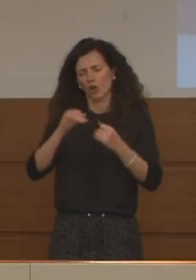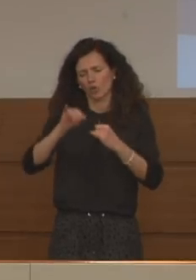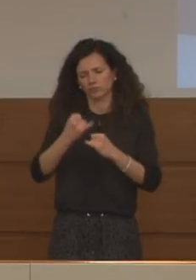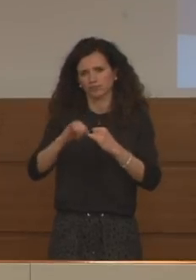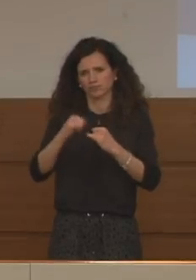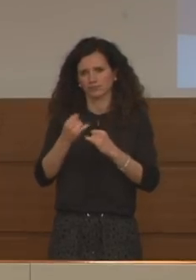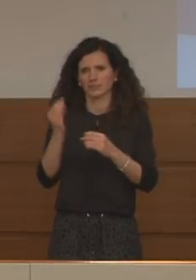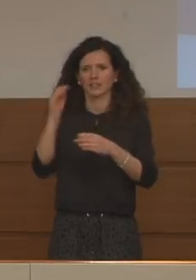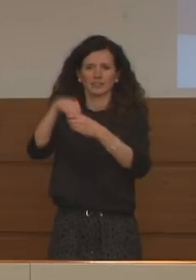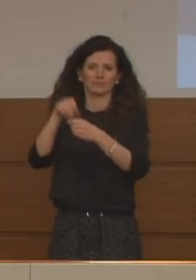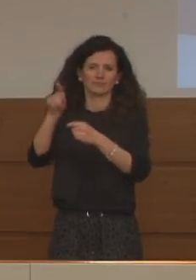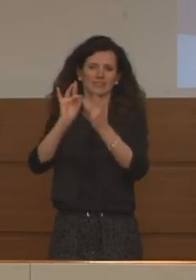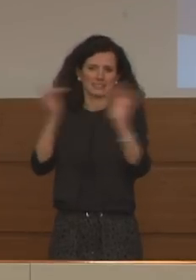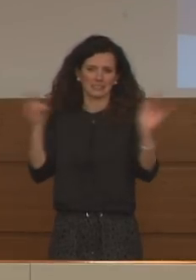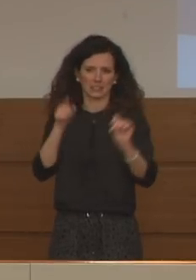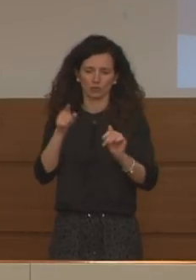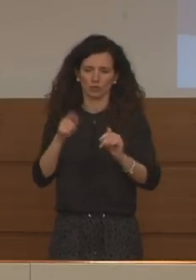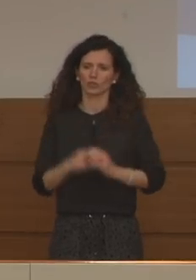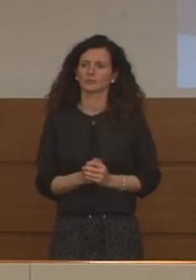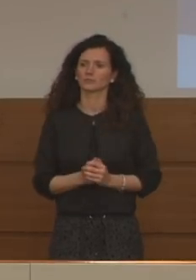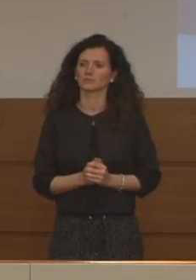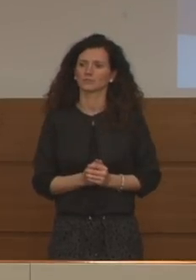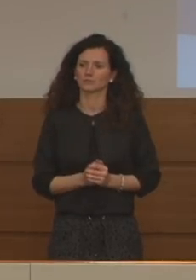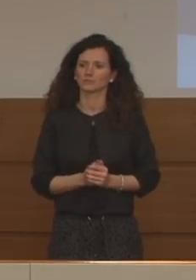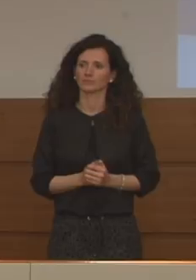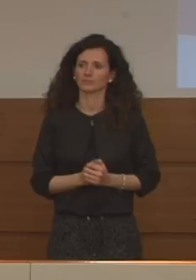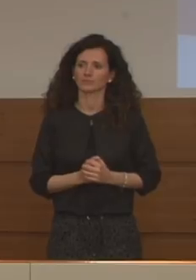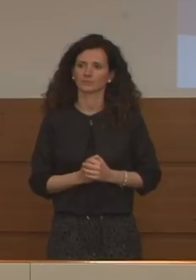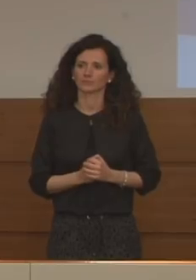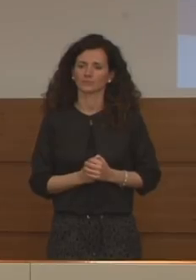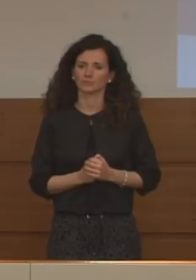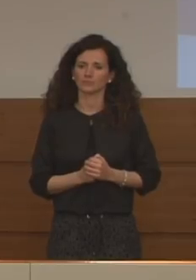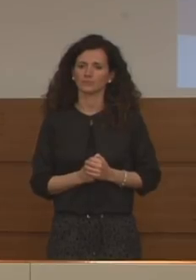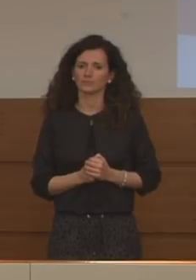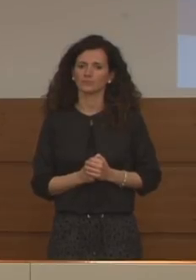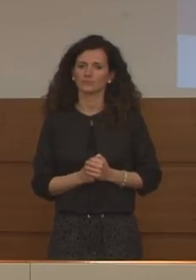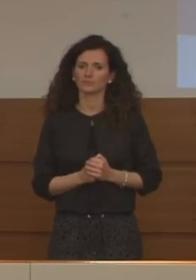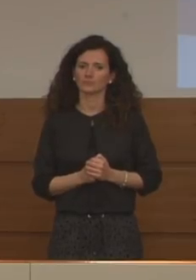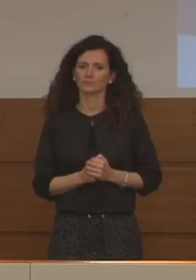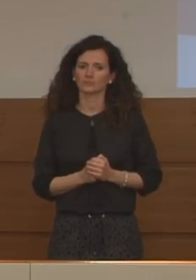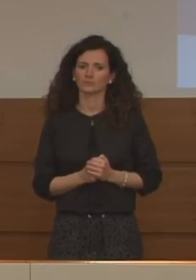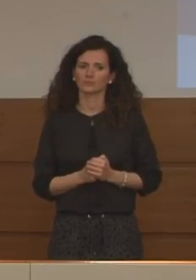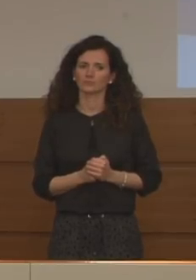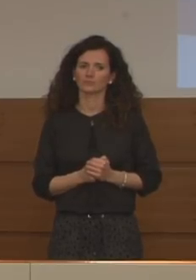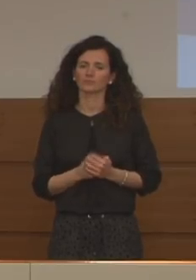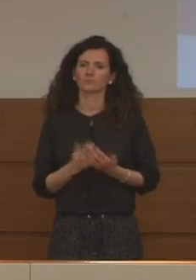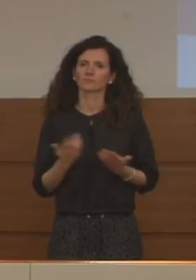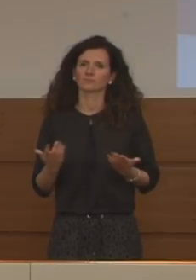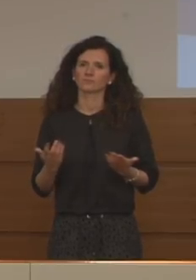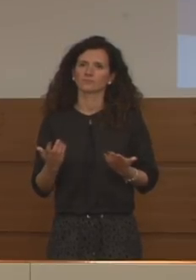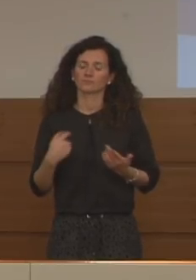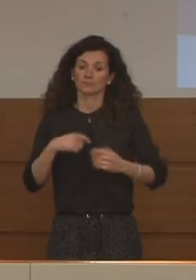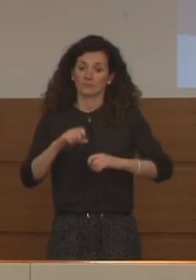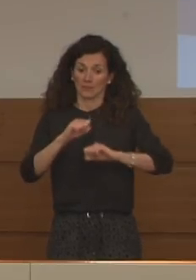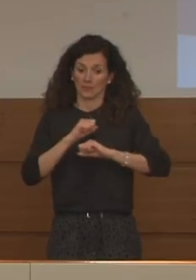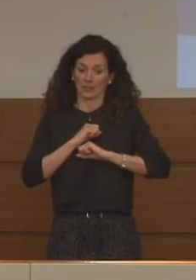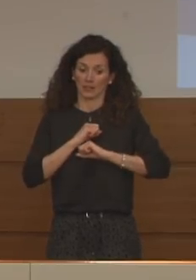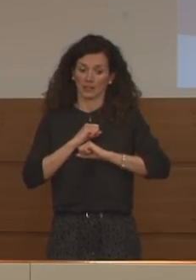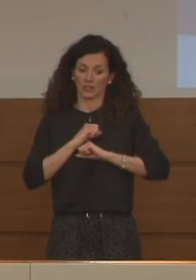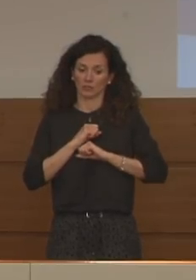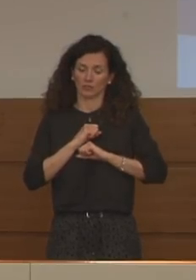Credo che le considerazioni che possiamo fare oggi sono... La prima riguarda il